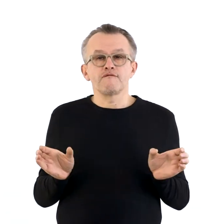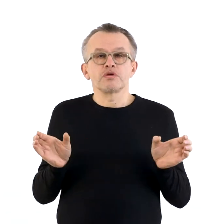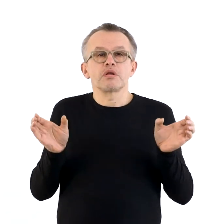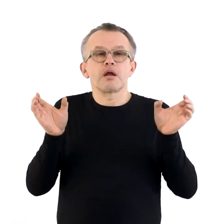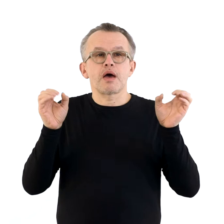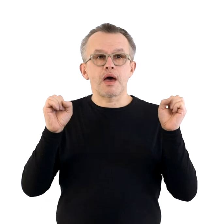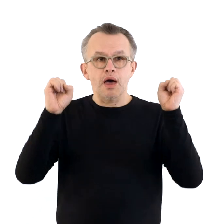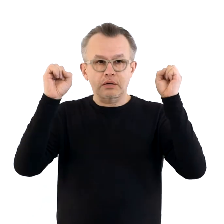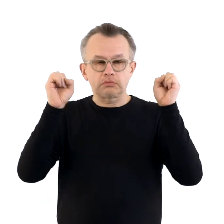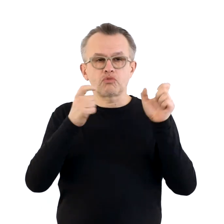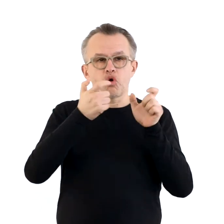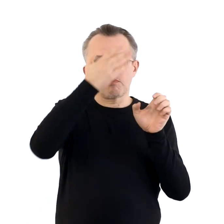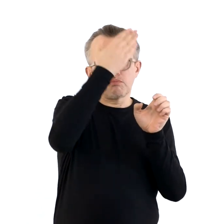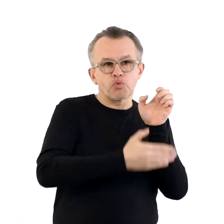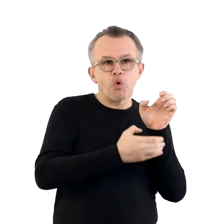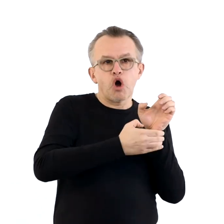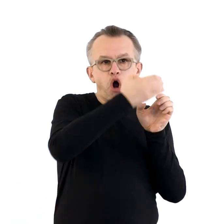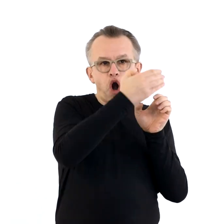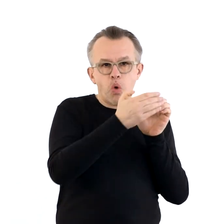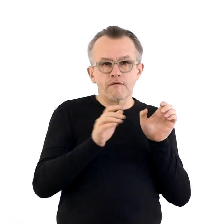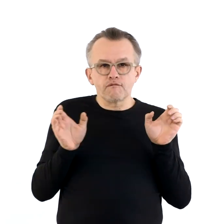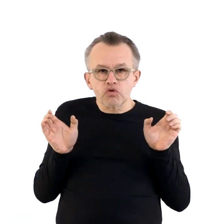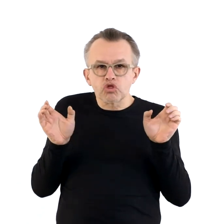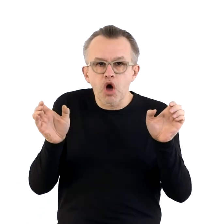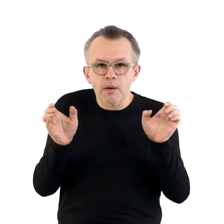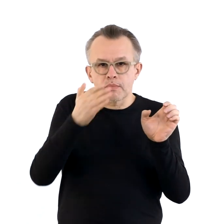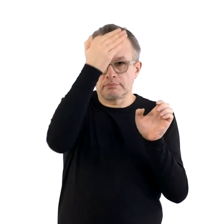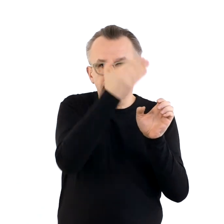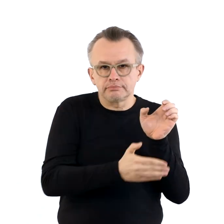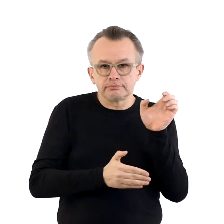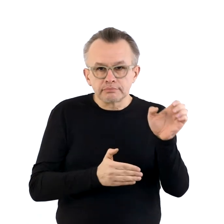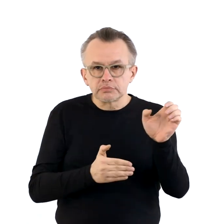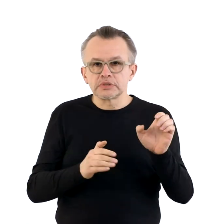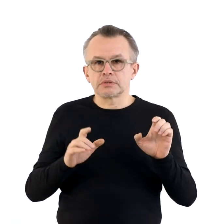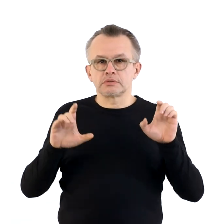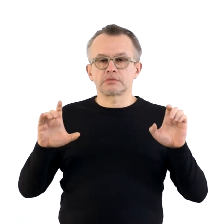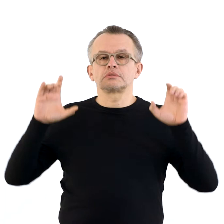Filary zdobiono półkolumnami lub wtopionymi częściowo w filar kolumnami,